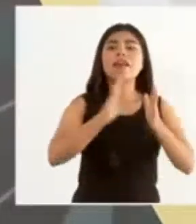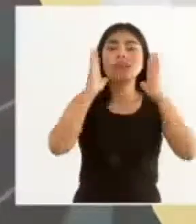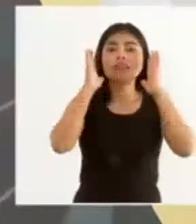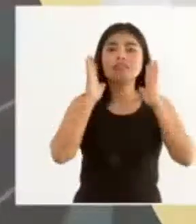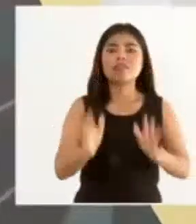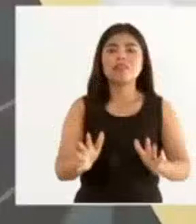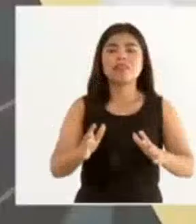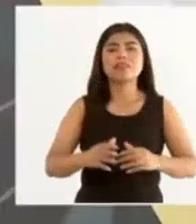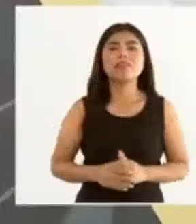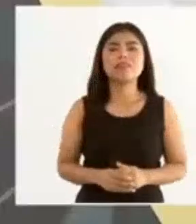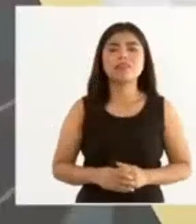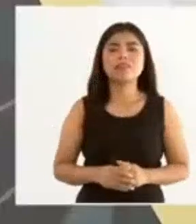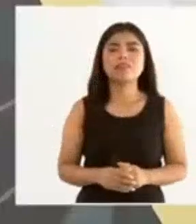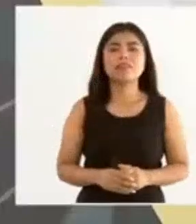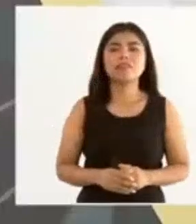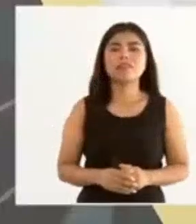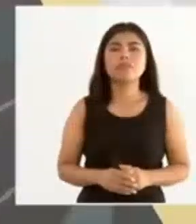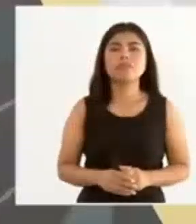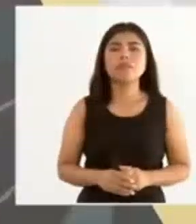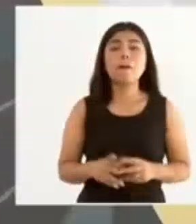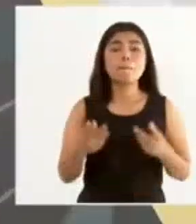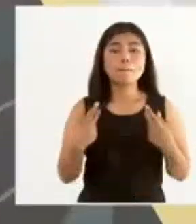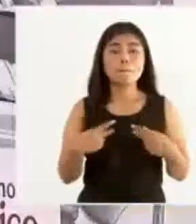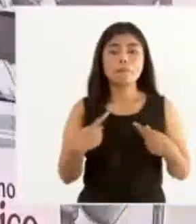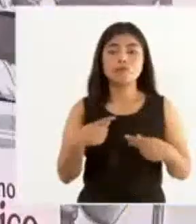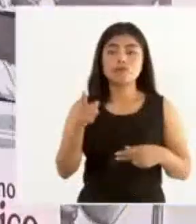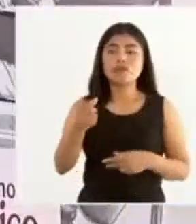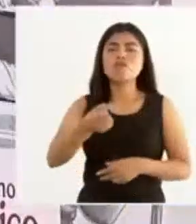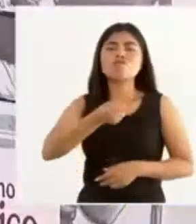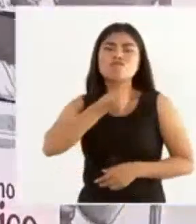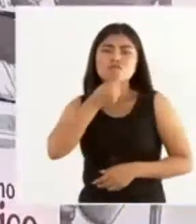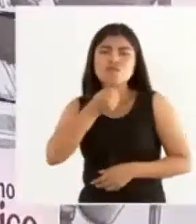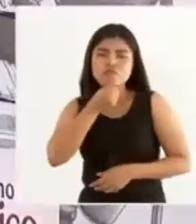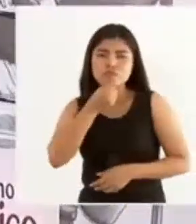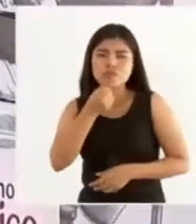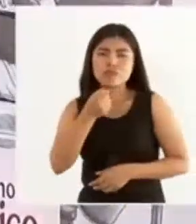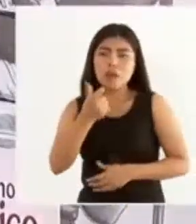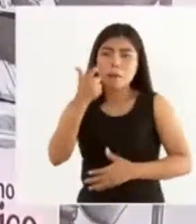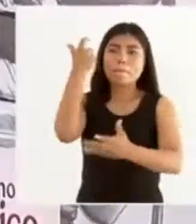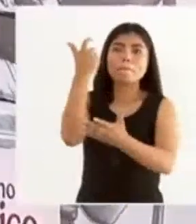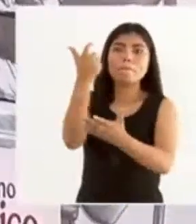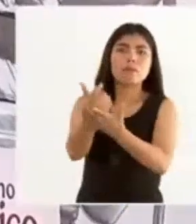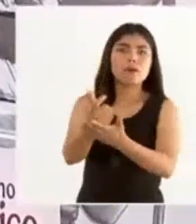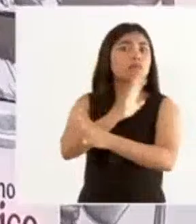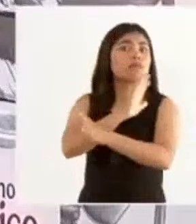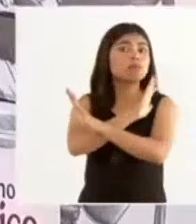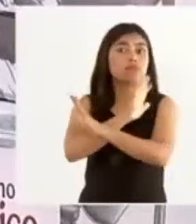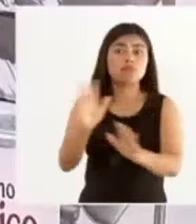La pensión universal para adulto mayor, derecho universal escrito en la Constitución.